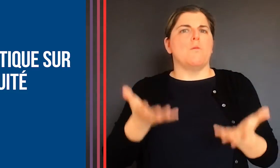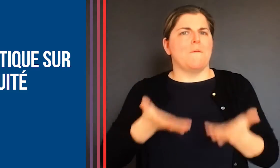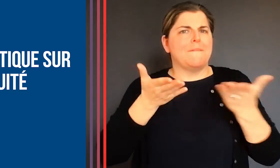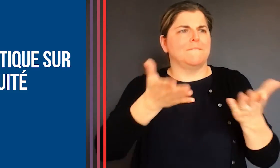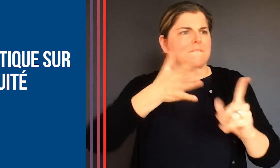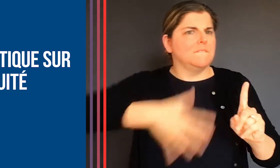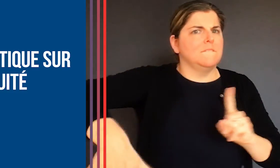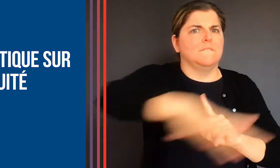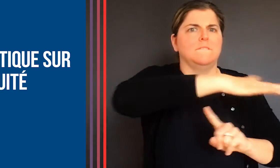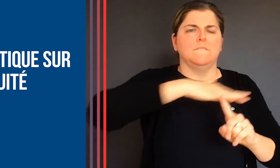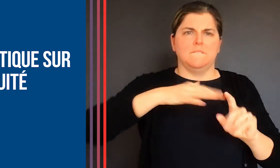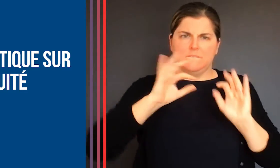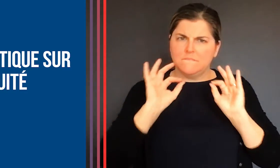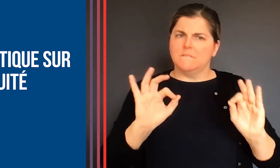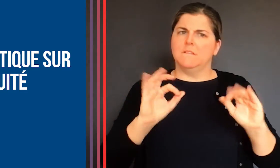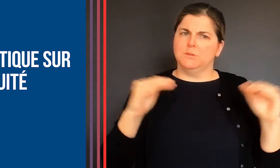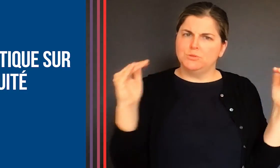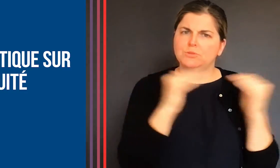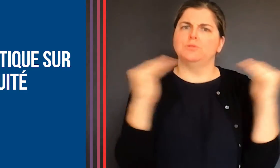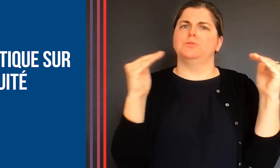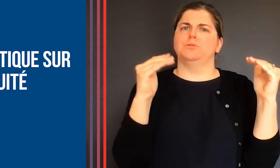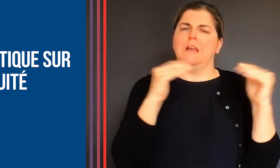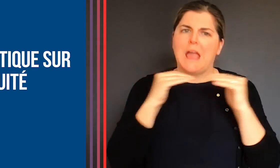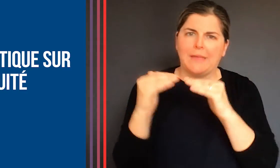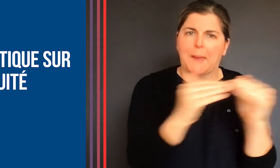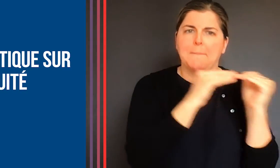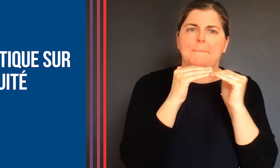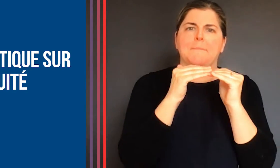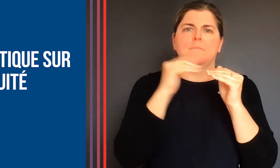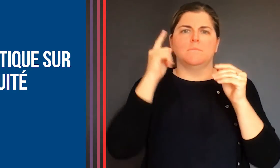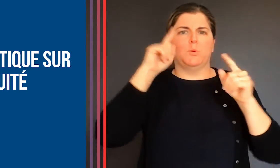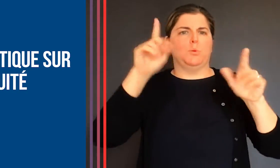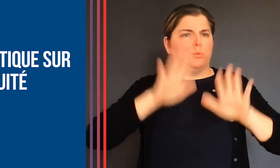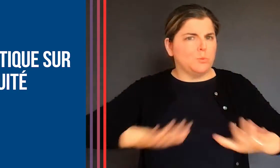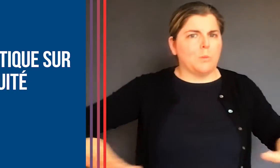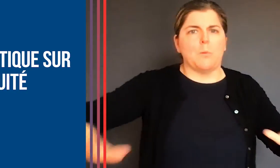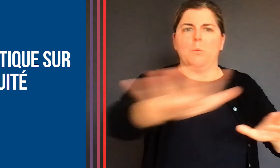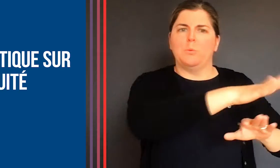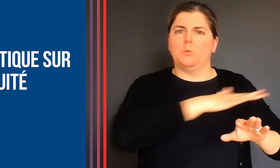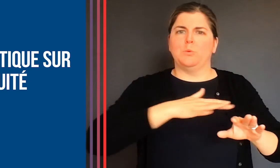Offrir un traitement juste et équitable envers